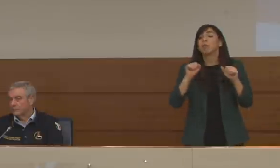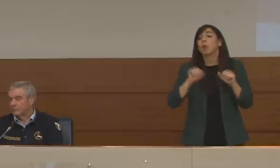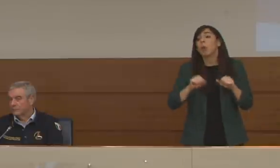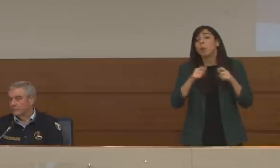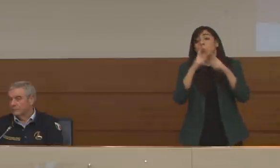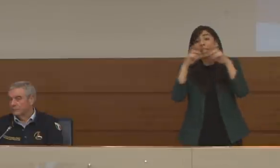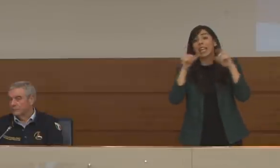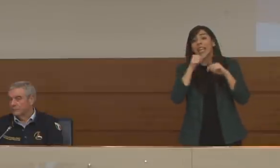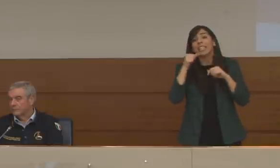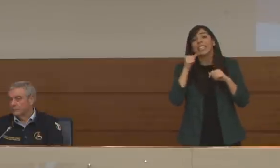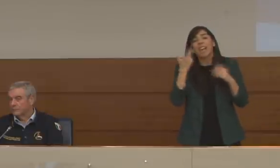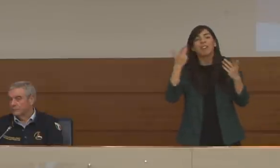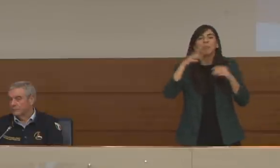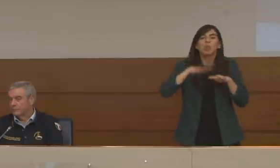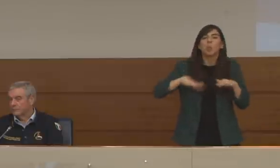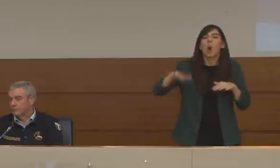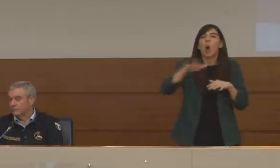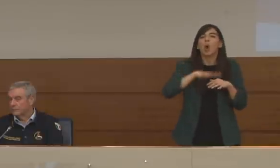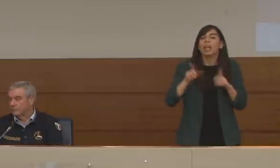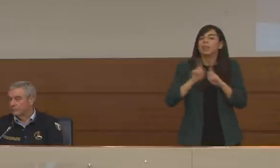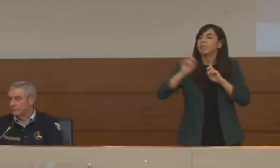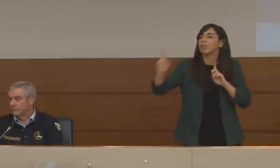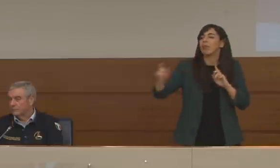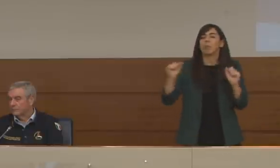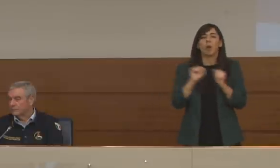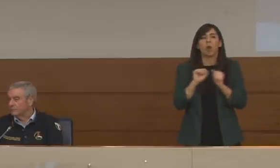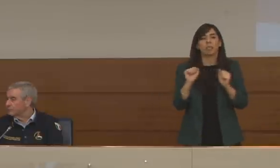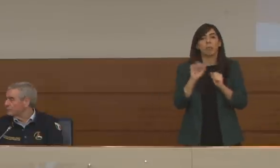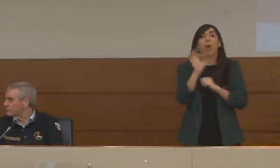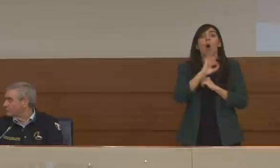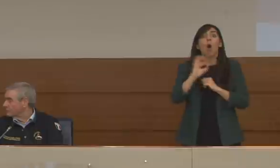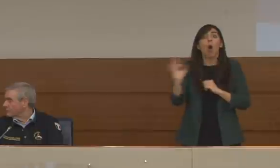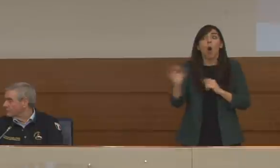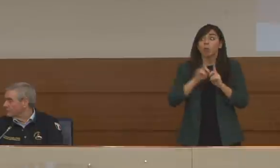possibile distanziamento sociale o in cui il distanziamento sociale è molto